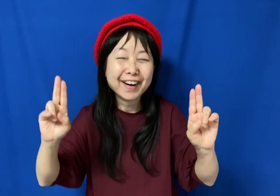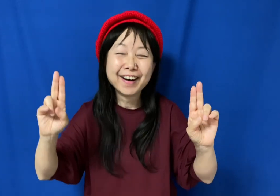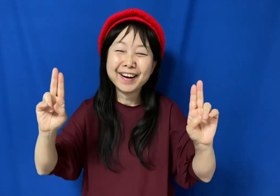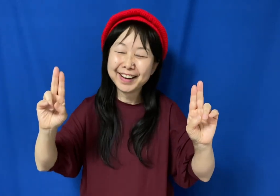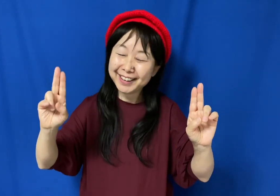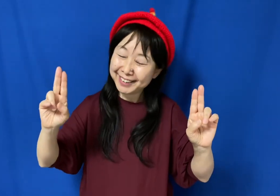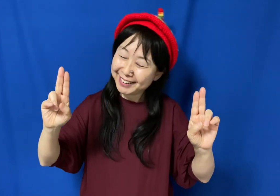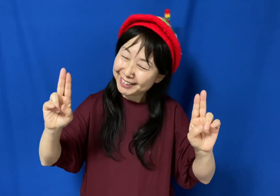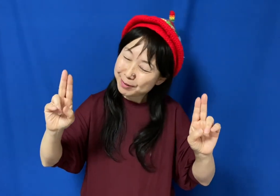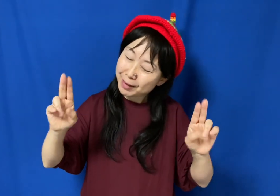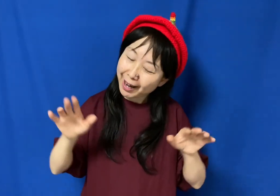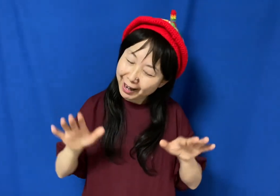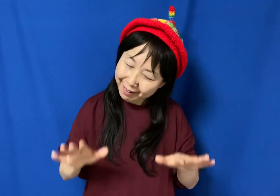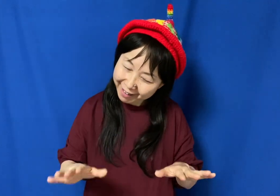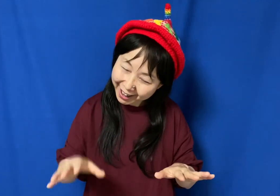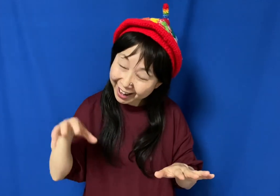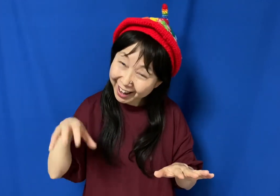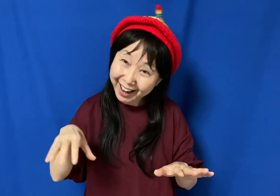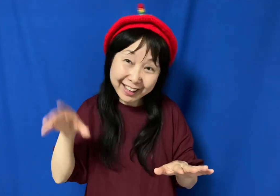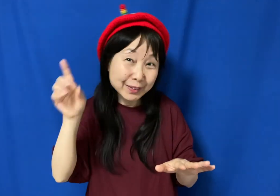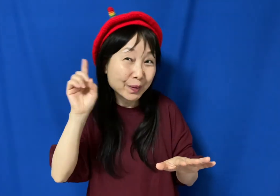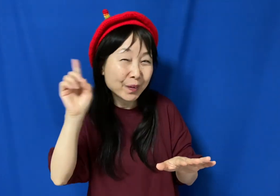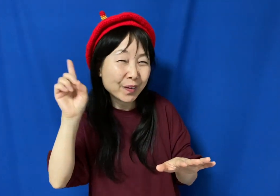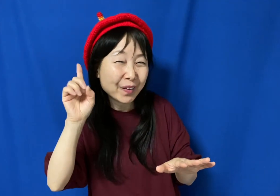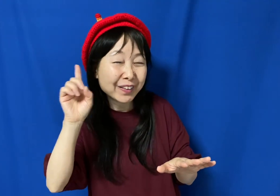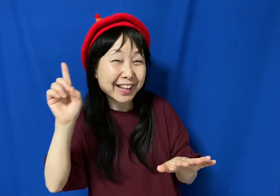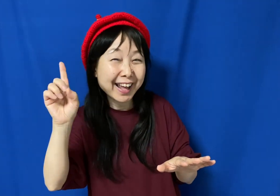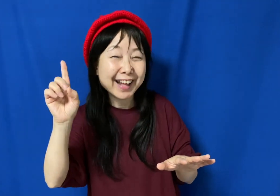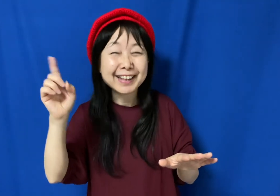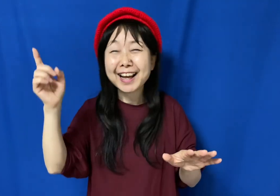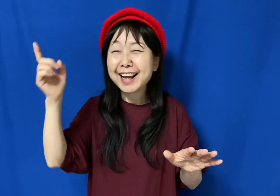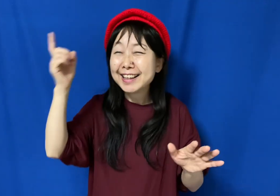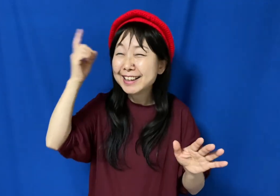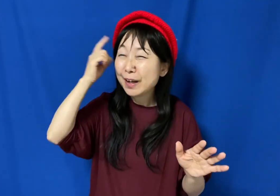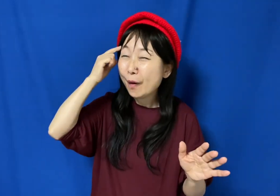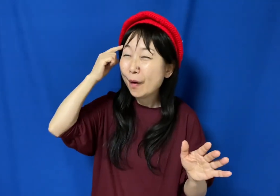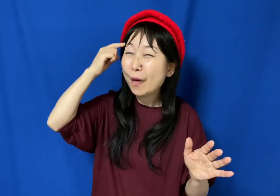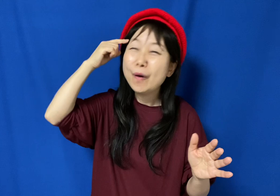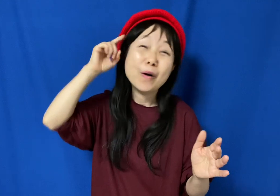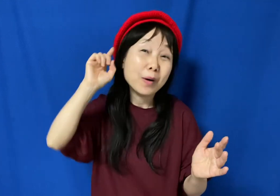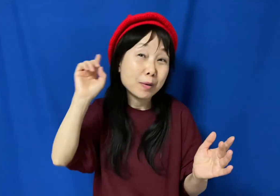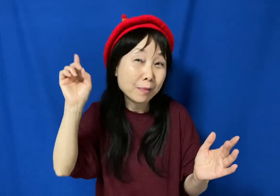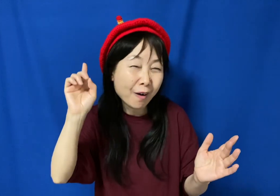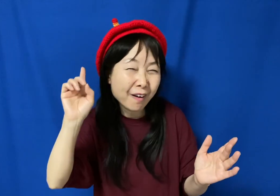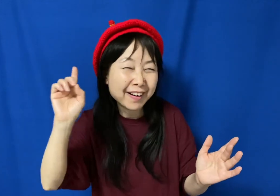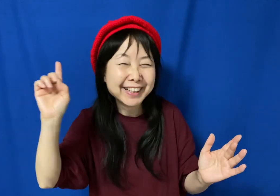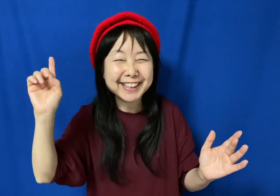今は どこで 何を想い（手話：思う・何？）